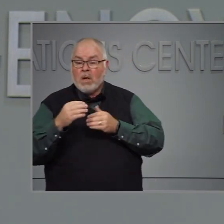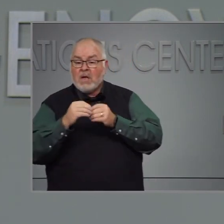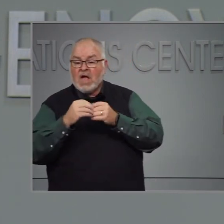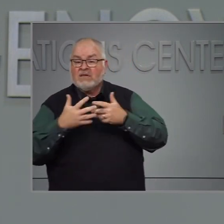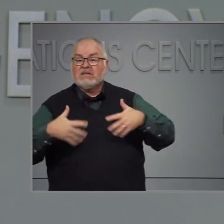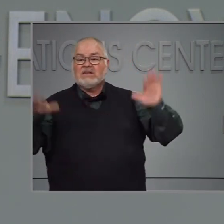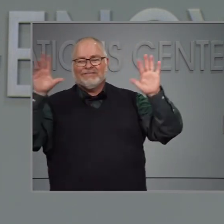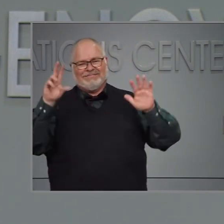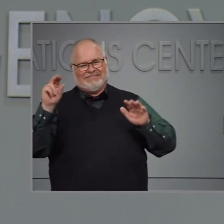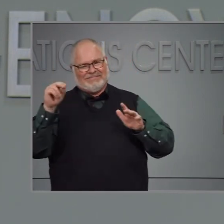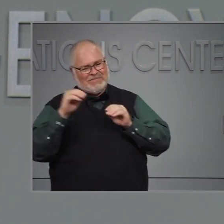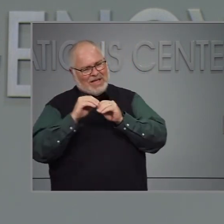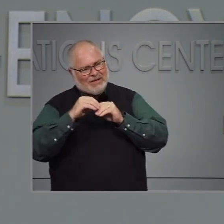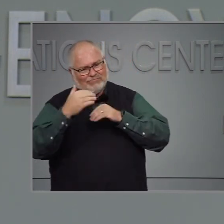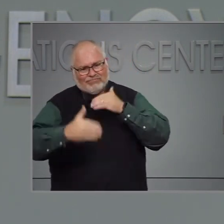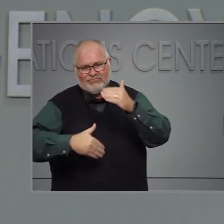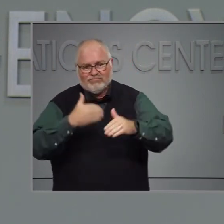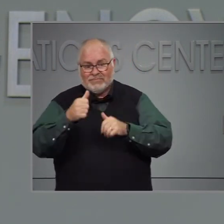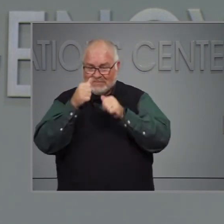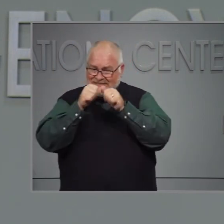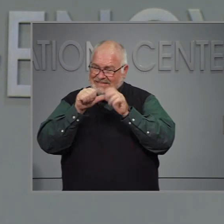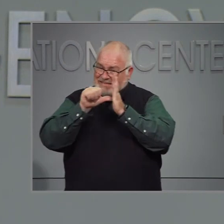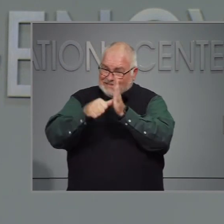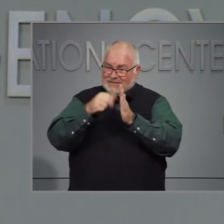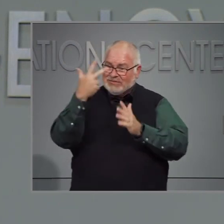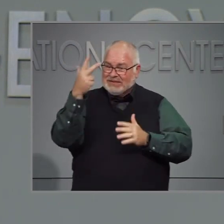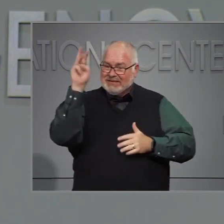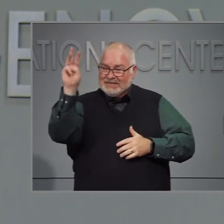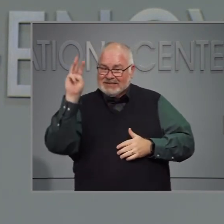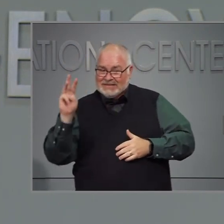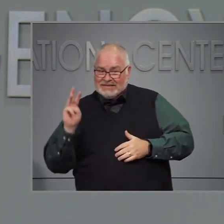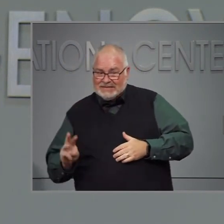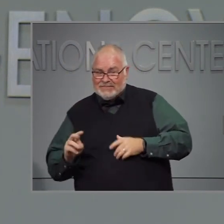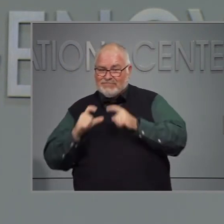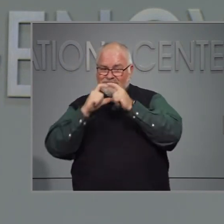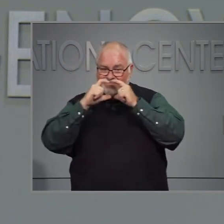muchas gracias por todo lo que están haciendo para seguir las tres doble eus. Todos los días